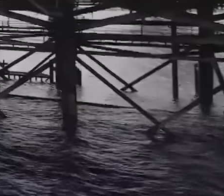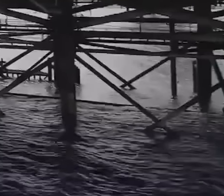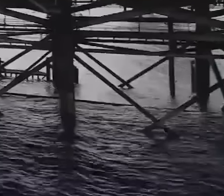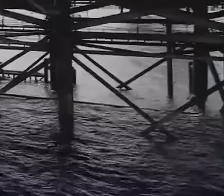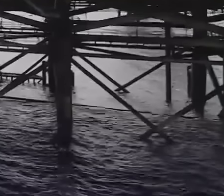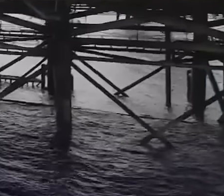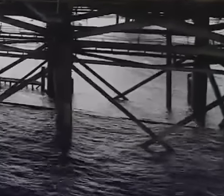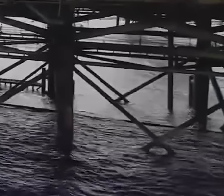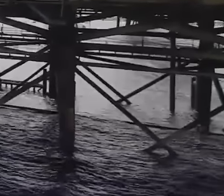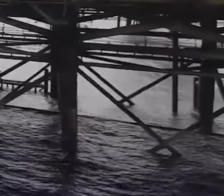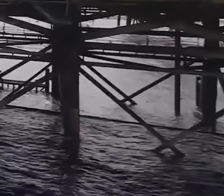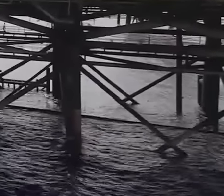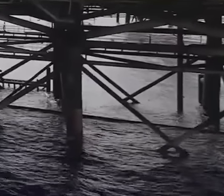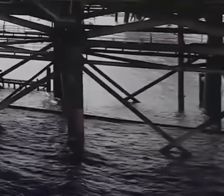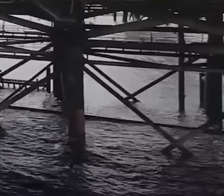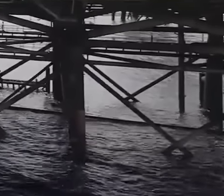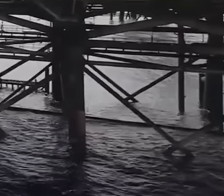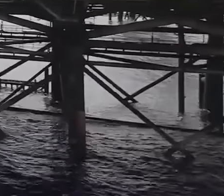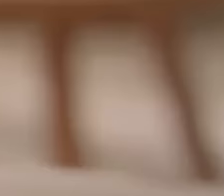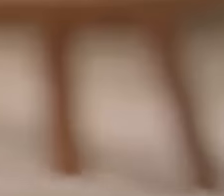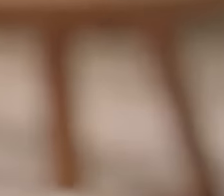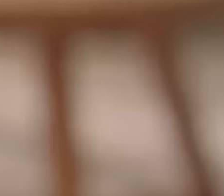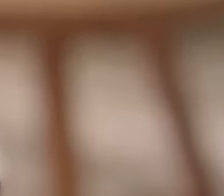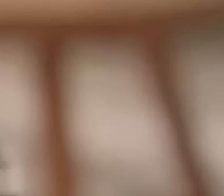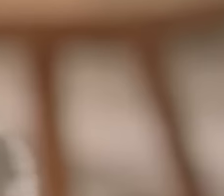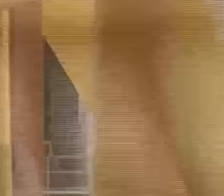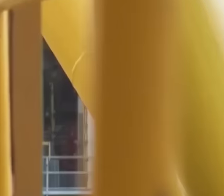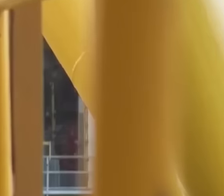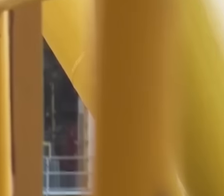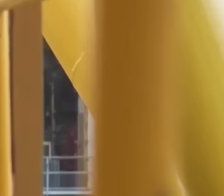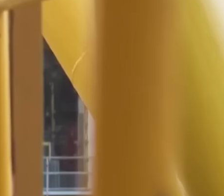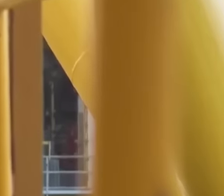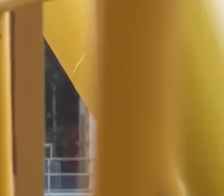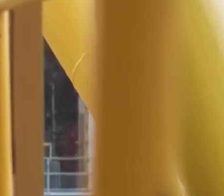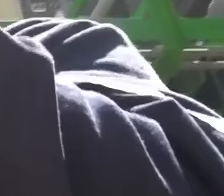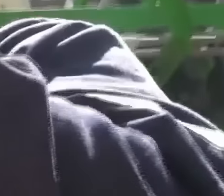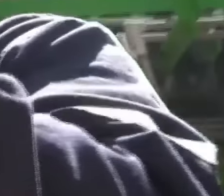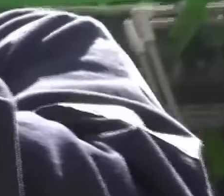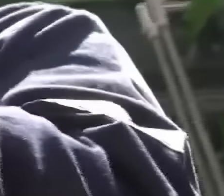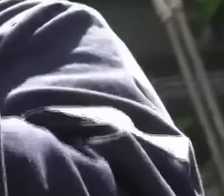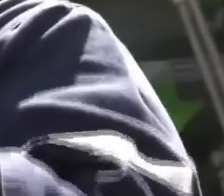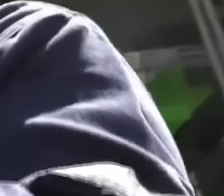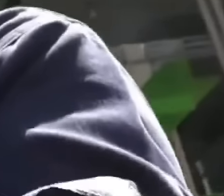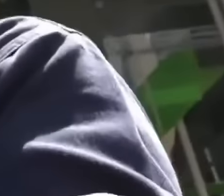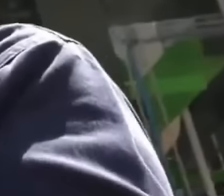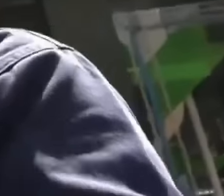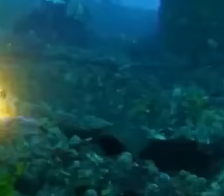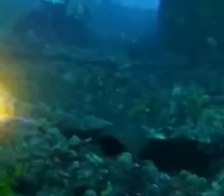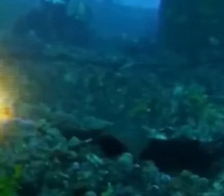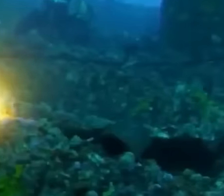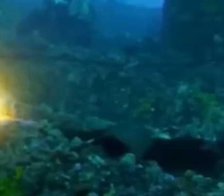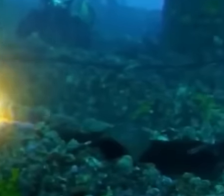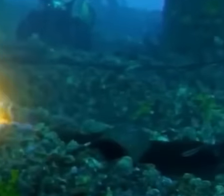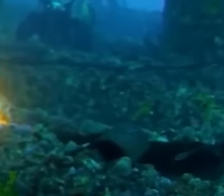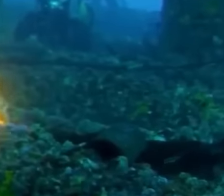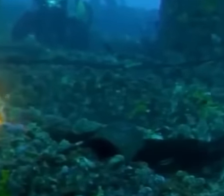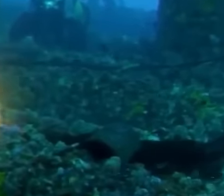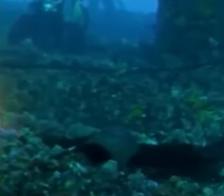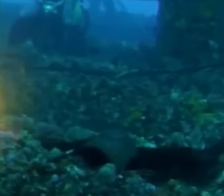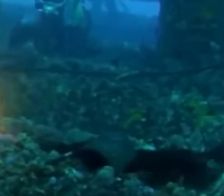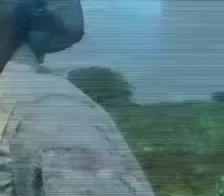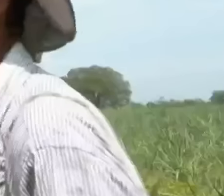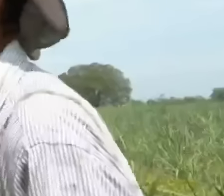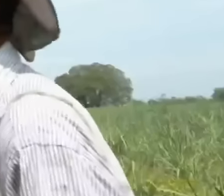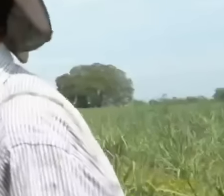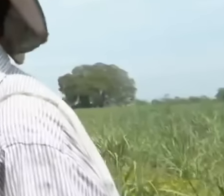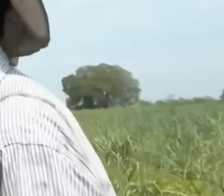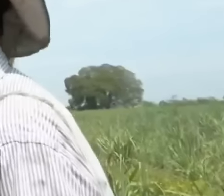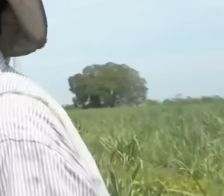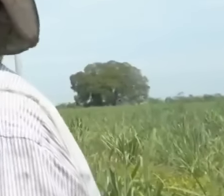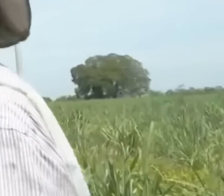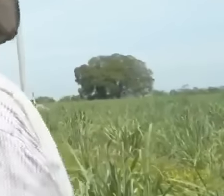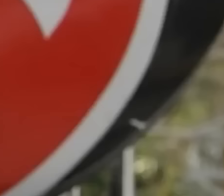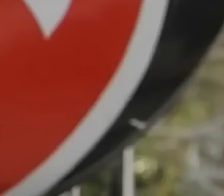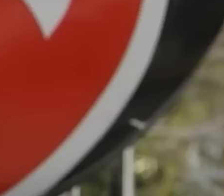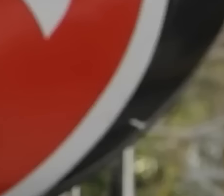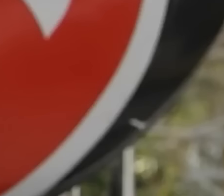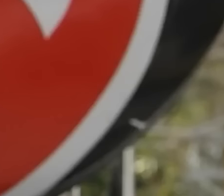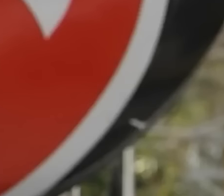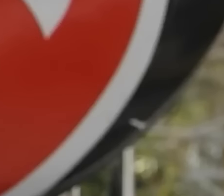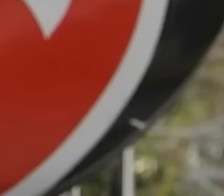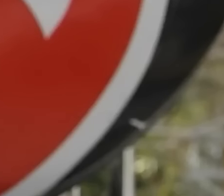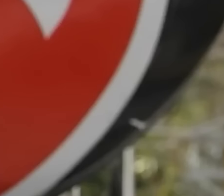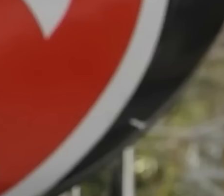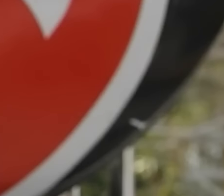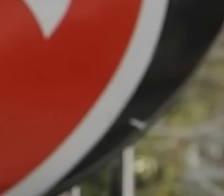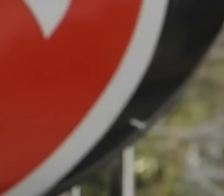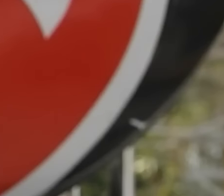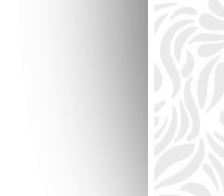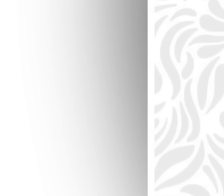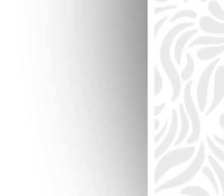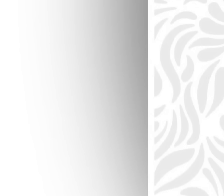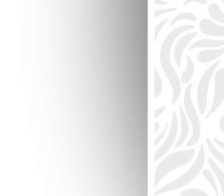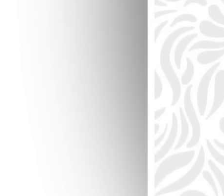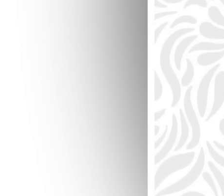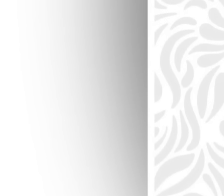recuperando soberanía, dignidad, esperanza y porvenir.